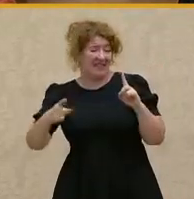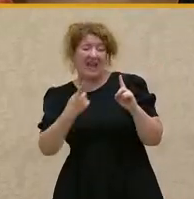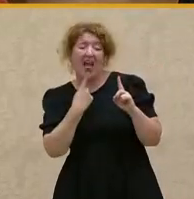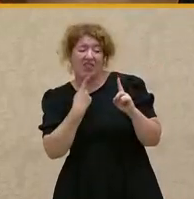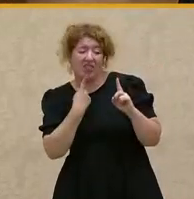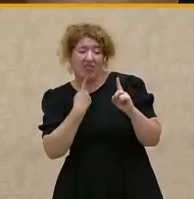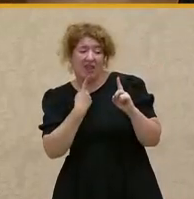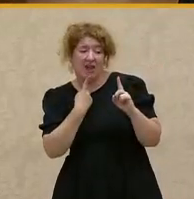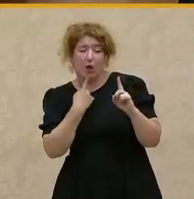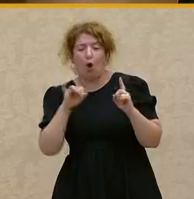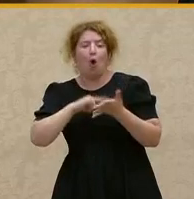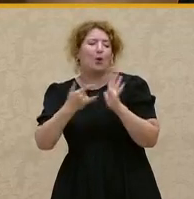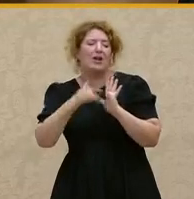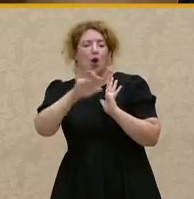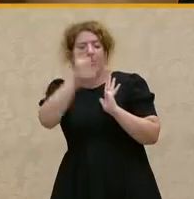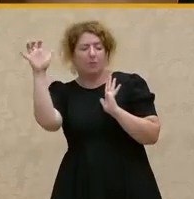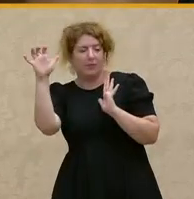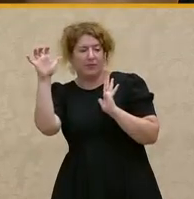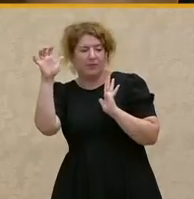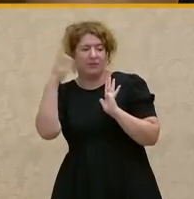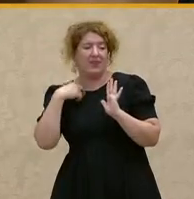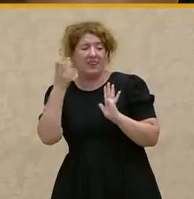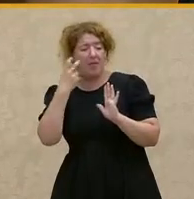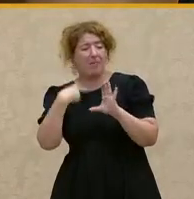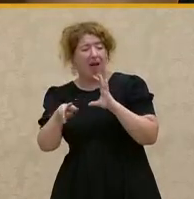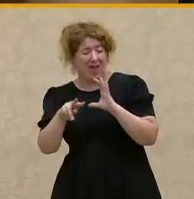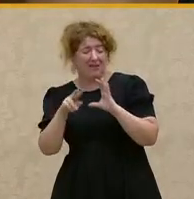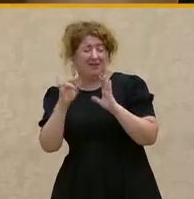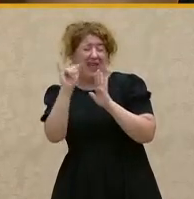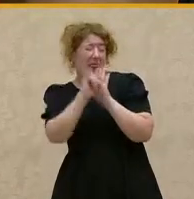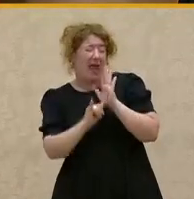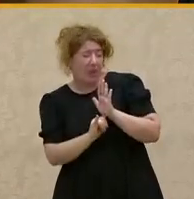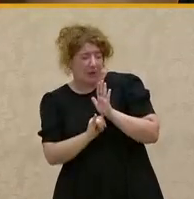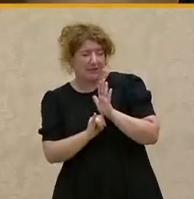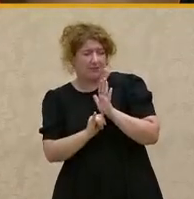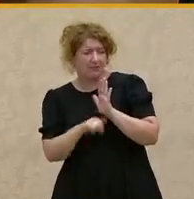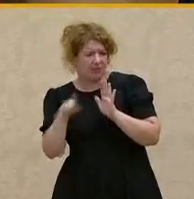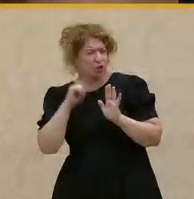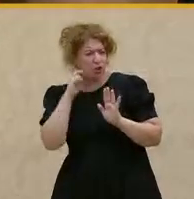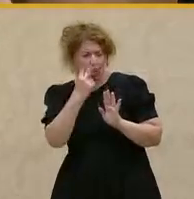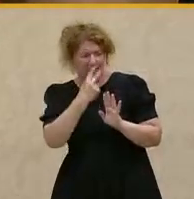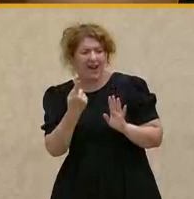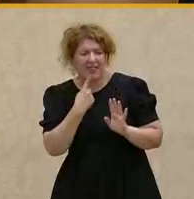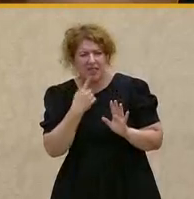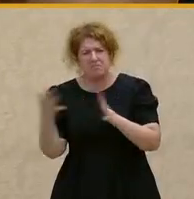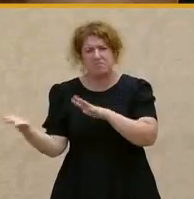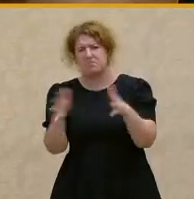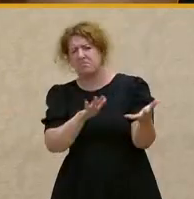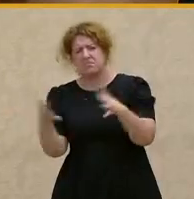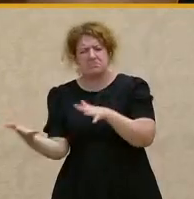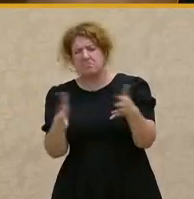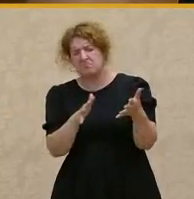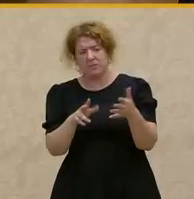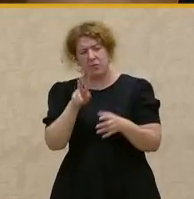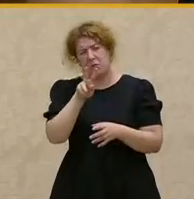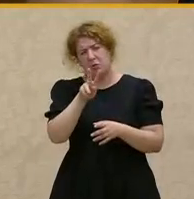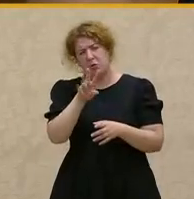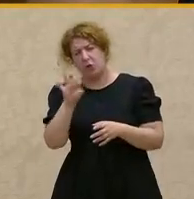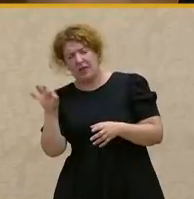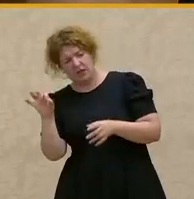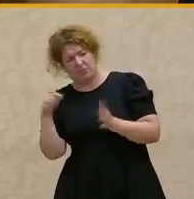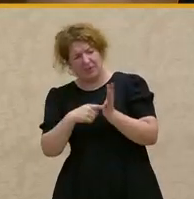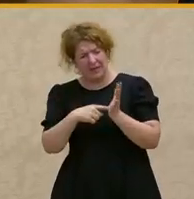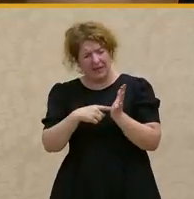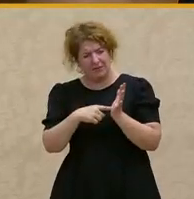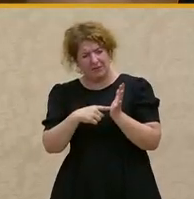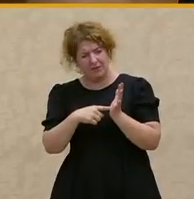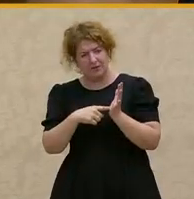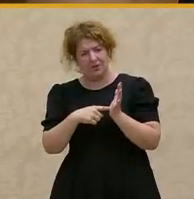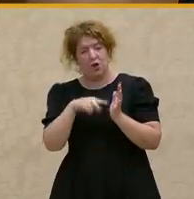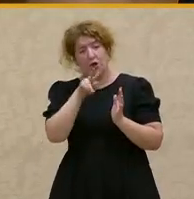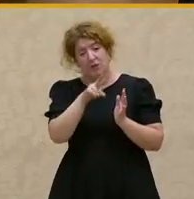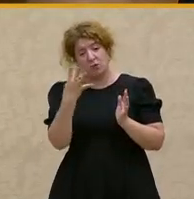o el índice europeo de la sordoceguera hacen una estimación de 400 000 personas con sordoceguera